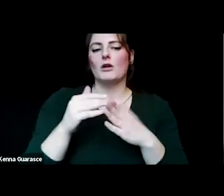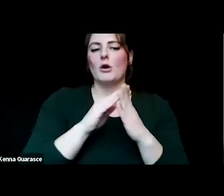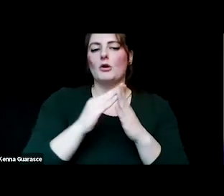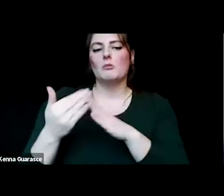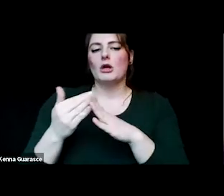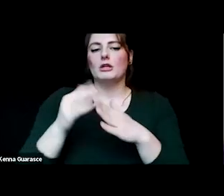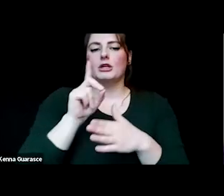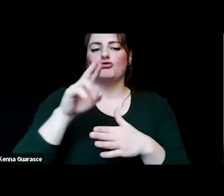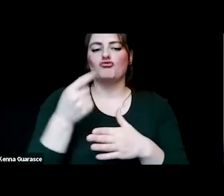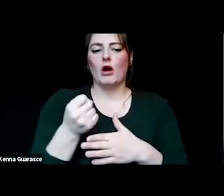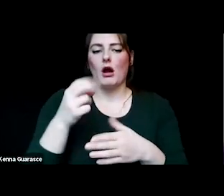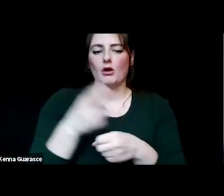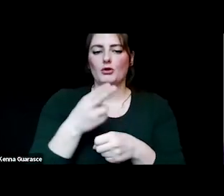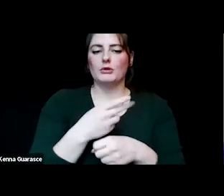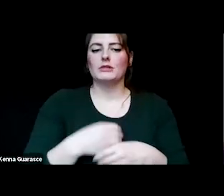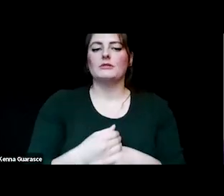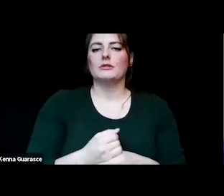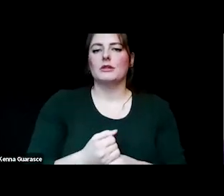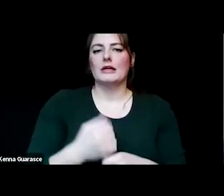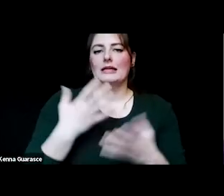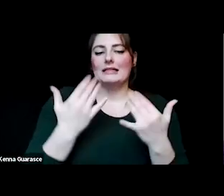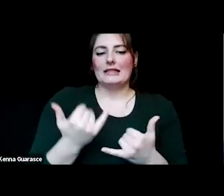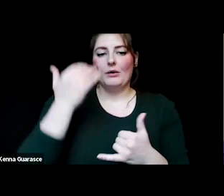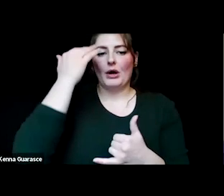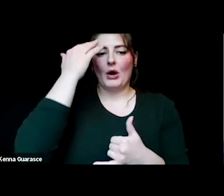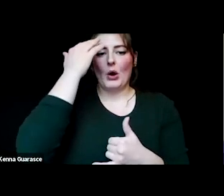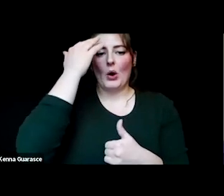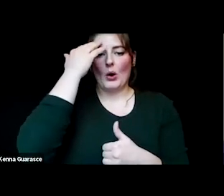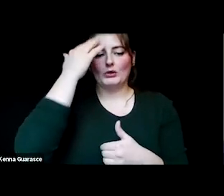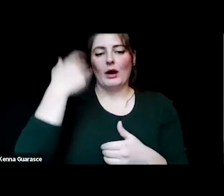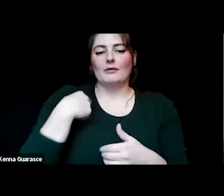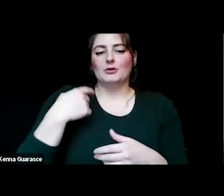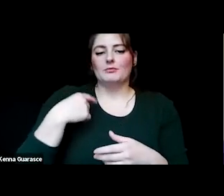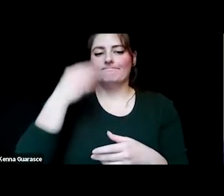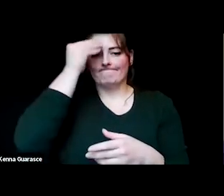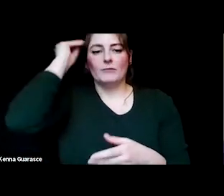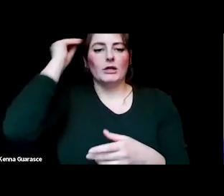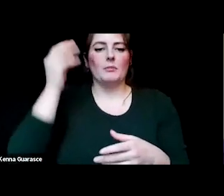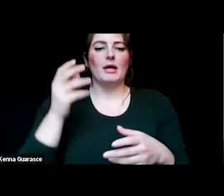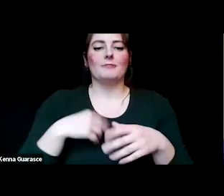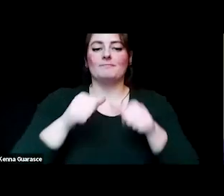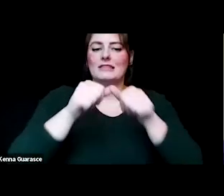debemos tener en cuenta que ser constantes es clave. Establecer un horario con los miembros de la comunidad